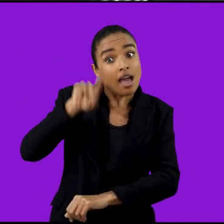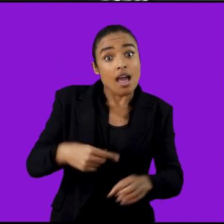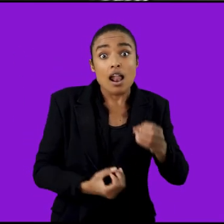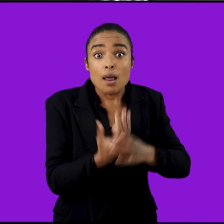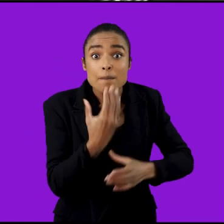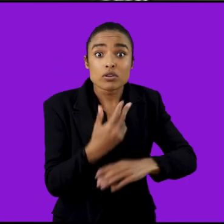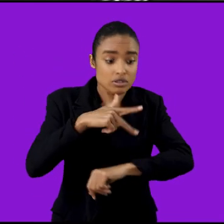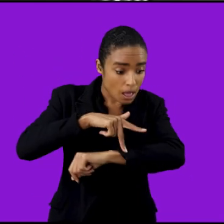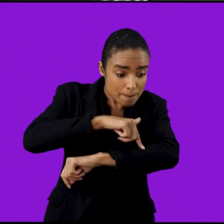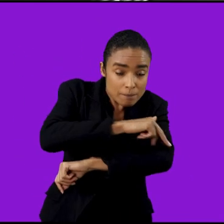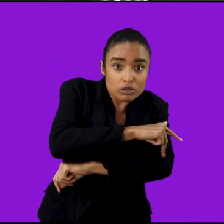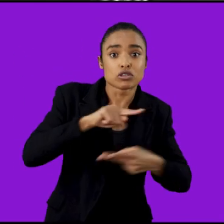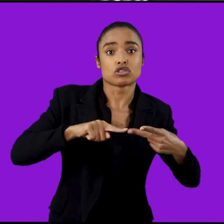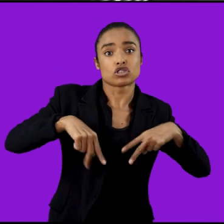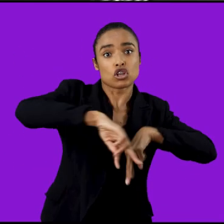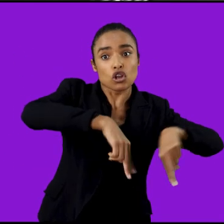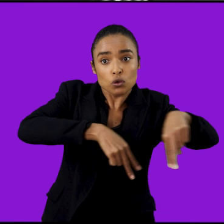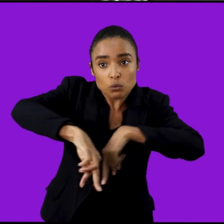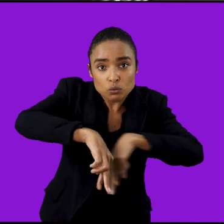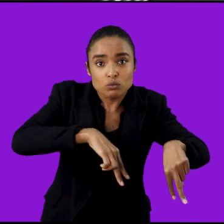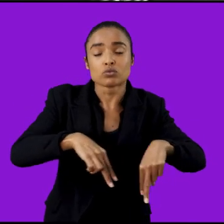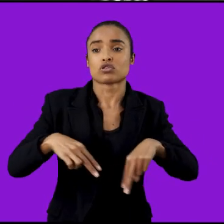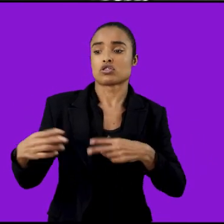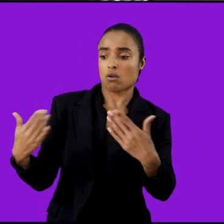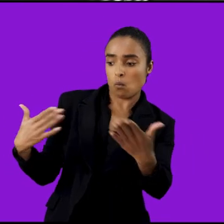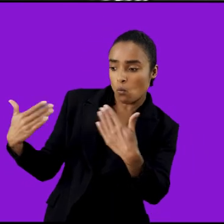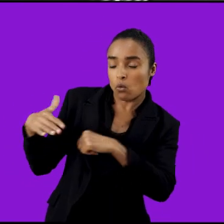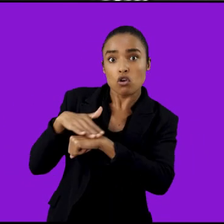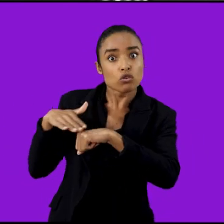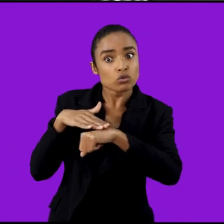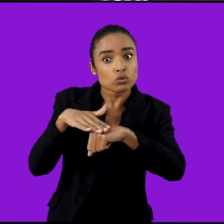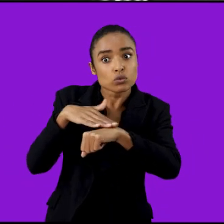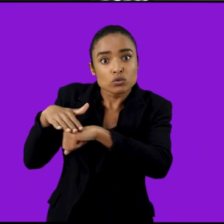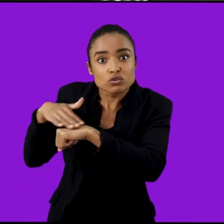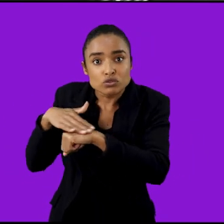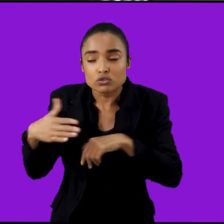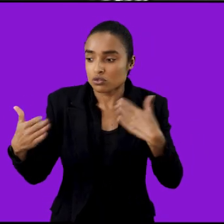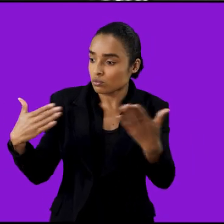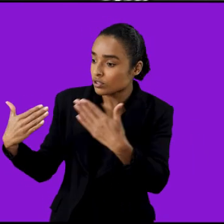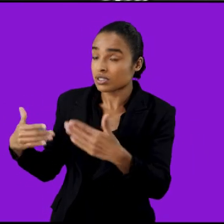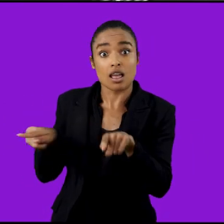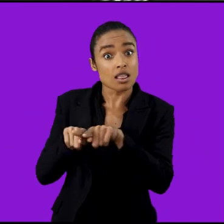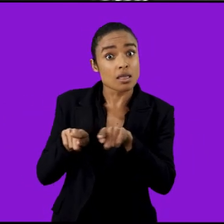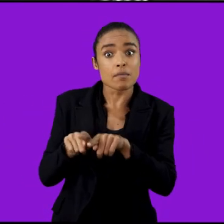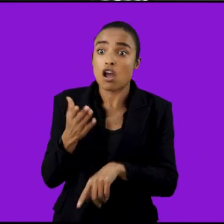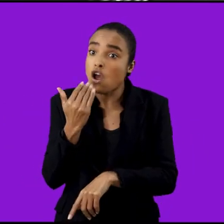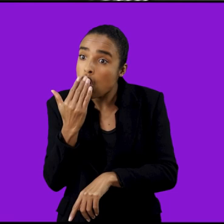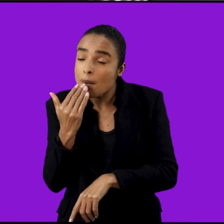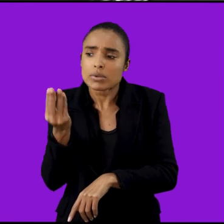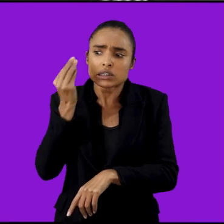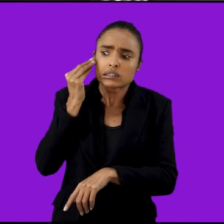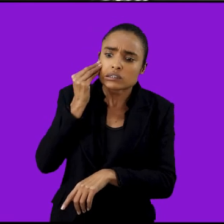as roupas, as danças, a troca, a conversa, a parte da gastronomia onde eu testo, é aipim